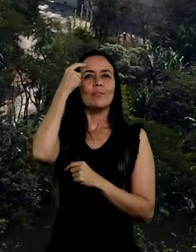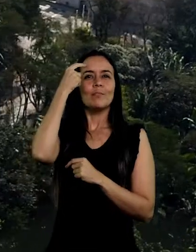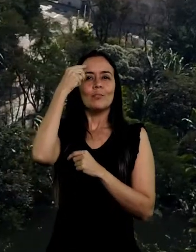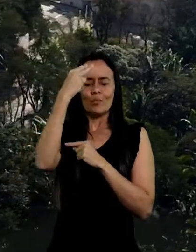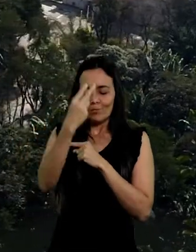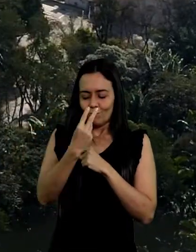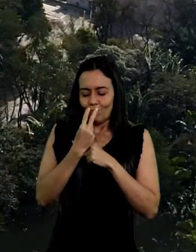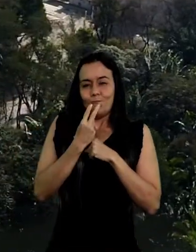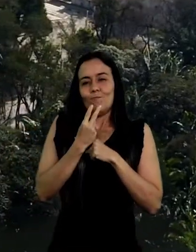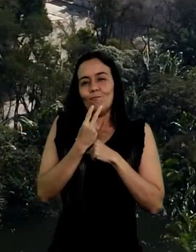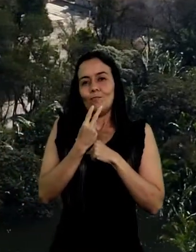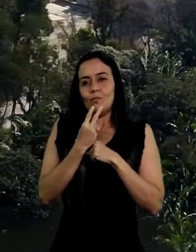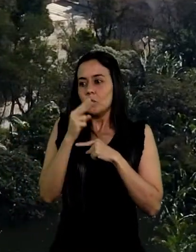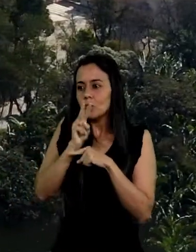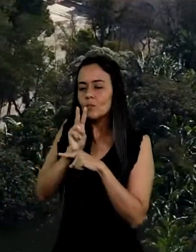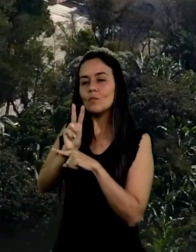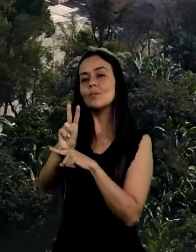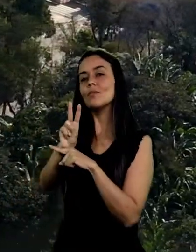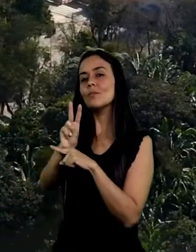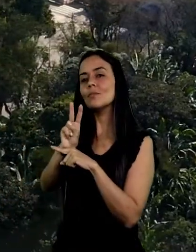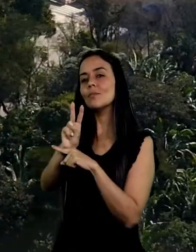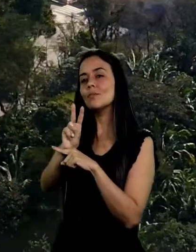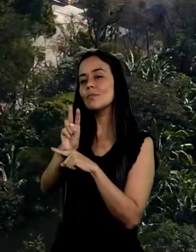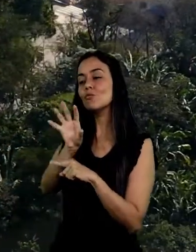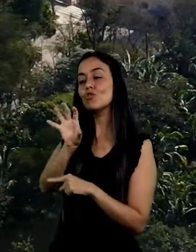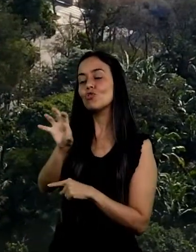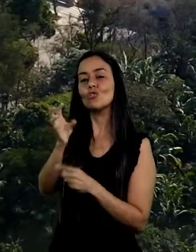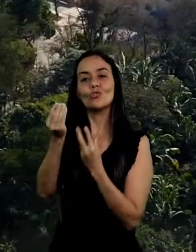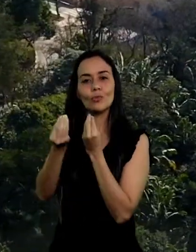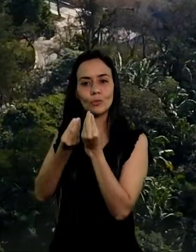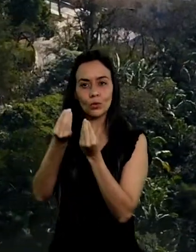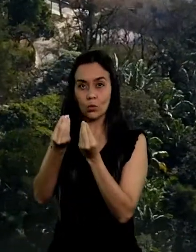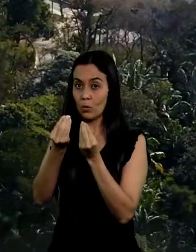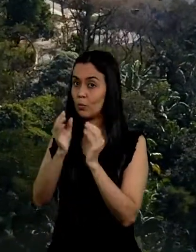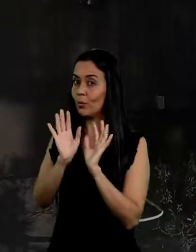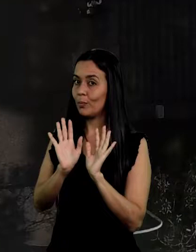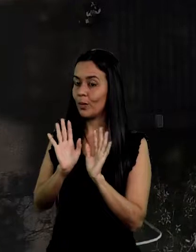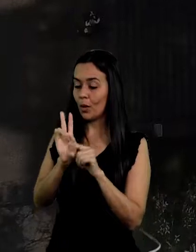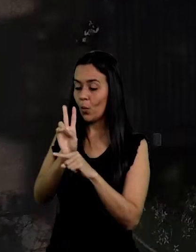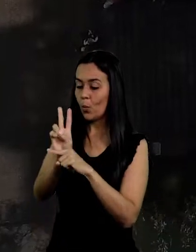Esse cuidado, ele tem uma característica e ele é um cuidado do medo.